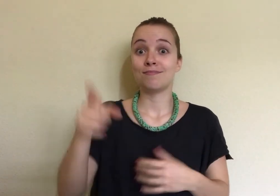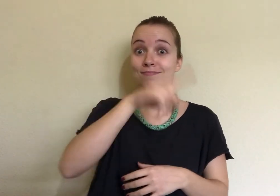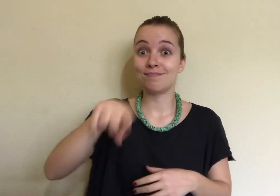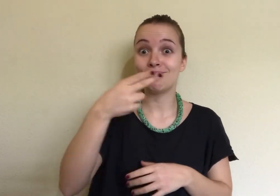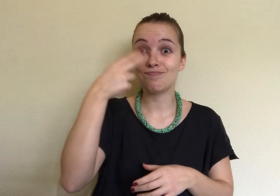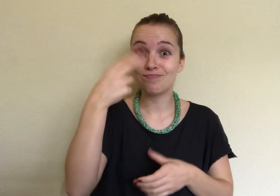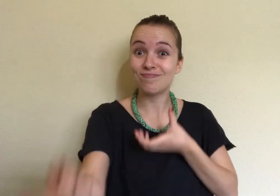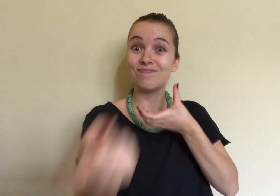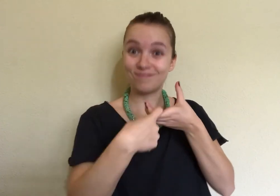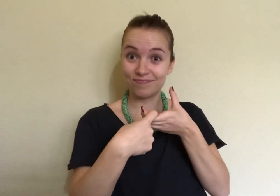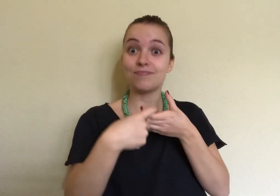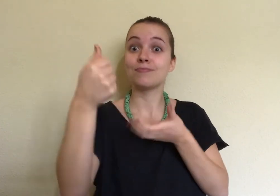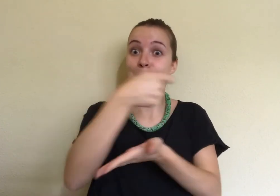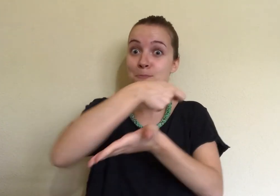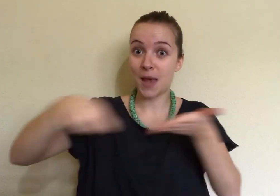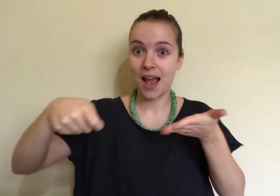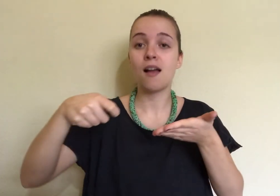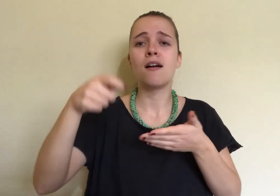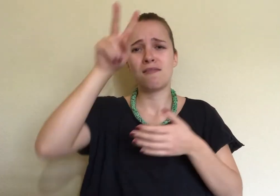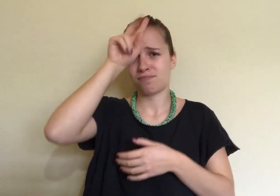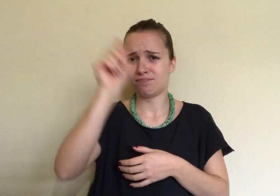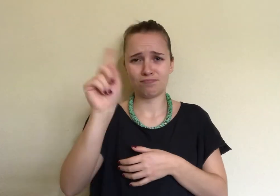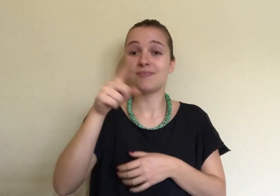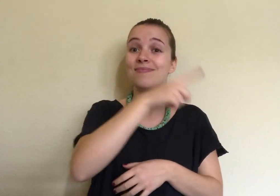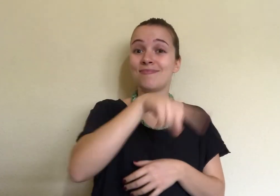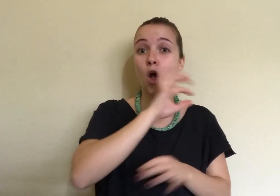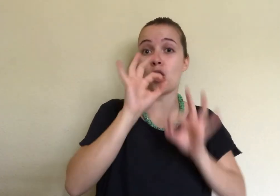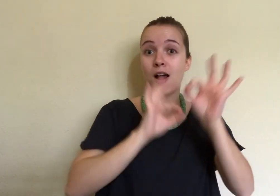Si os interesa participar, no os preocupéis, la CJS-CNSE se encargará de cobrar las inscripciones,